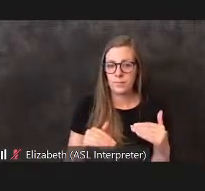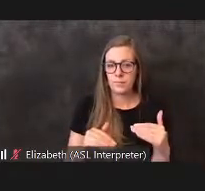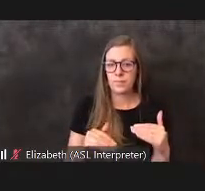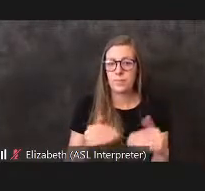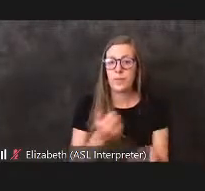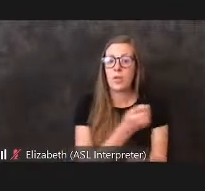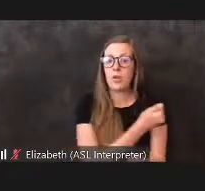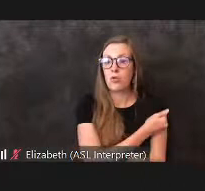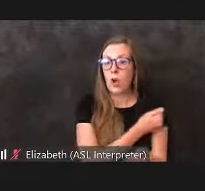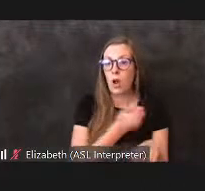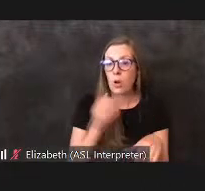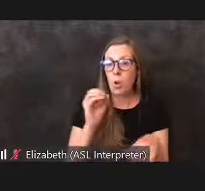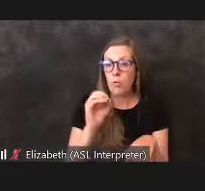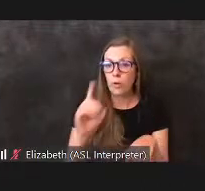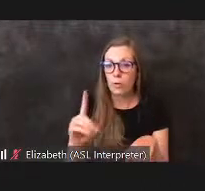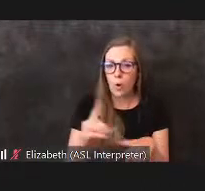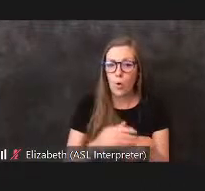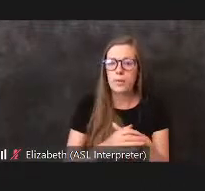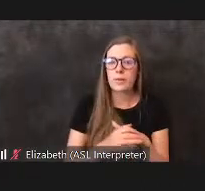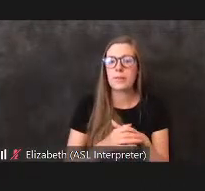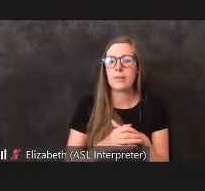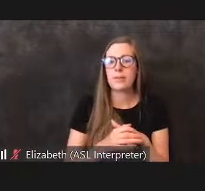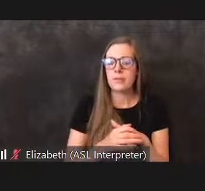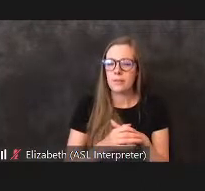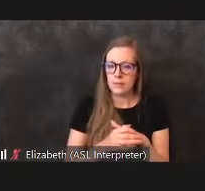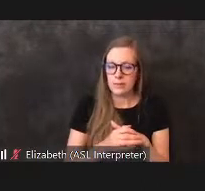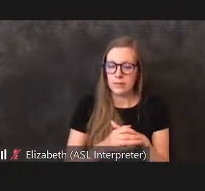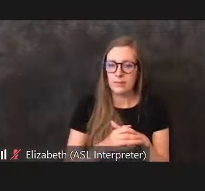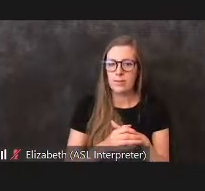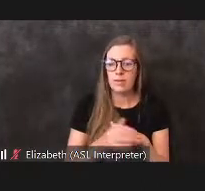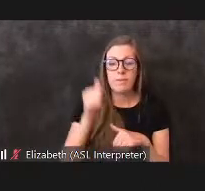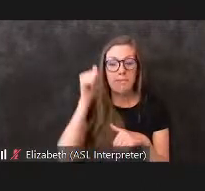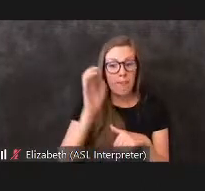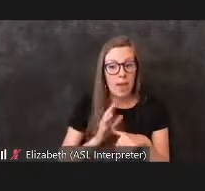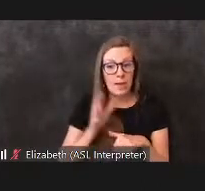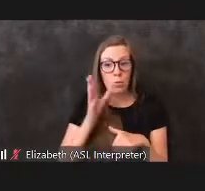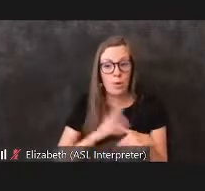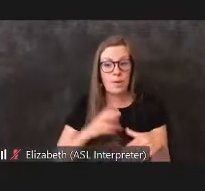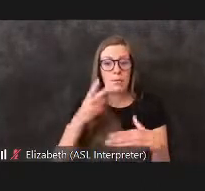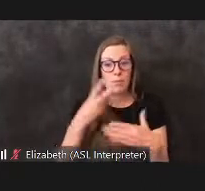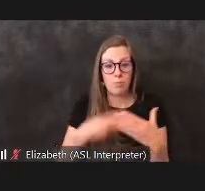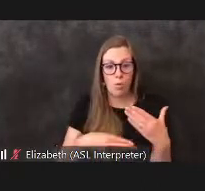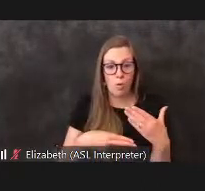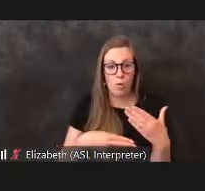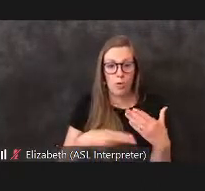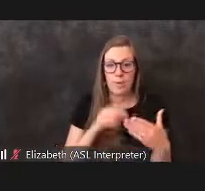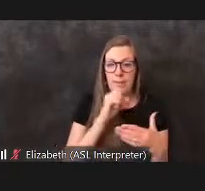para las sobredosis de drogas era mal número Mase esperaba más alto de. Para hombres y mujeres entre